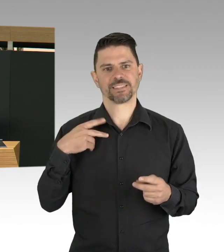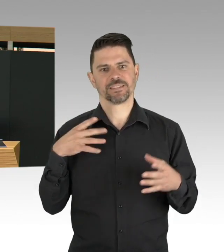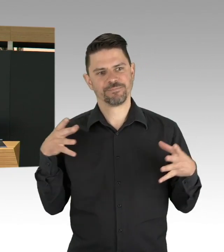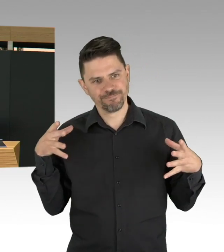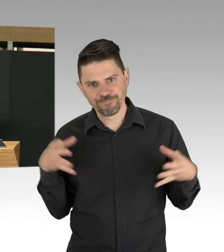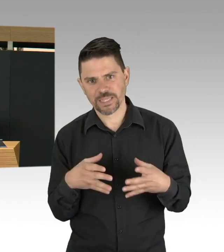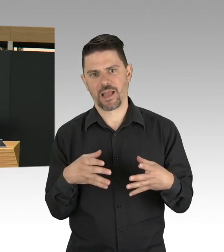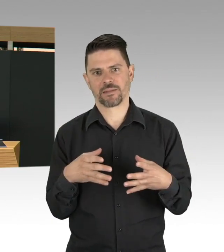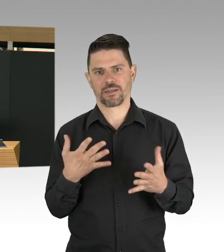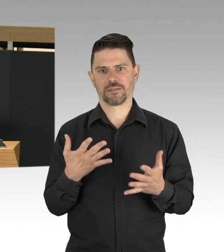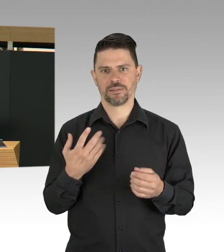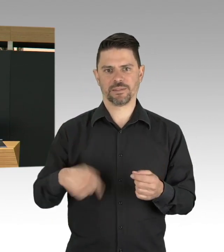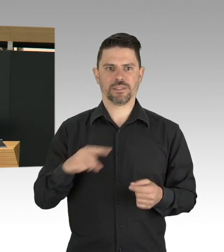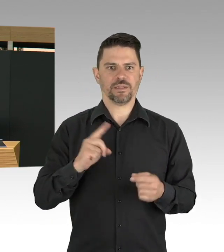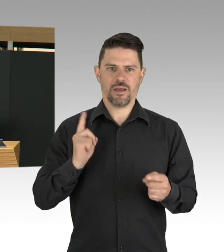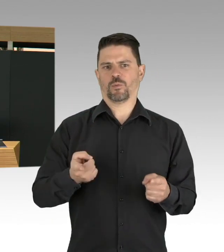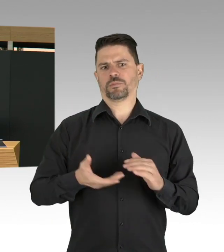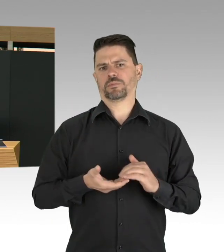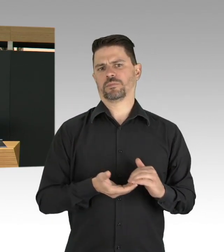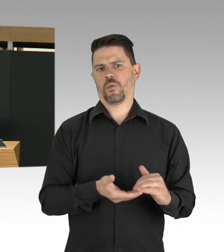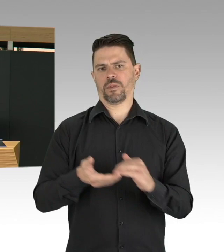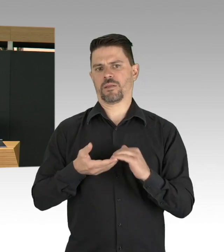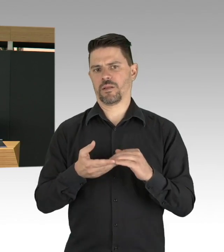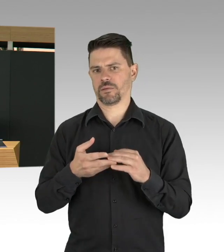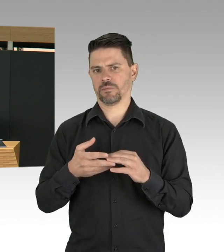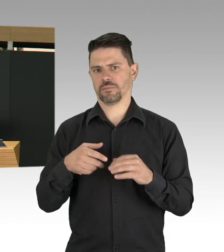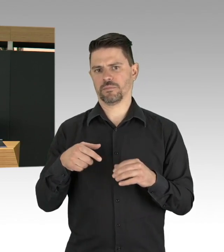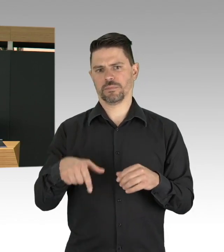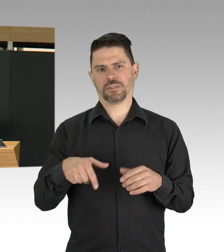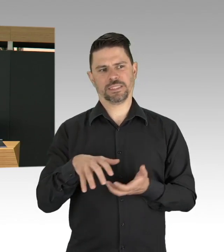sondern aus Respekt und auch der sozialen Verantwortung gegenüber anderen, um sie nicht anzustecken,